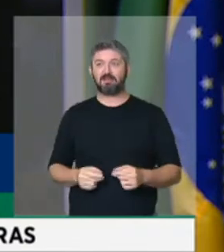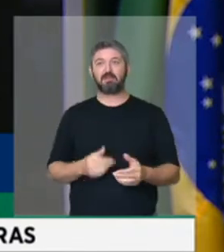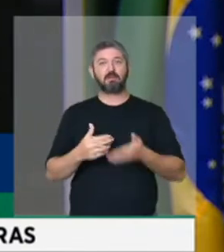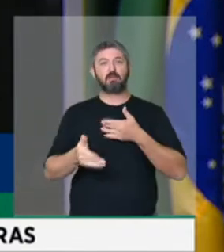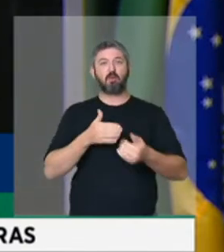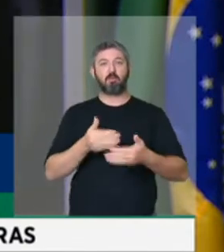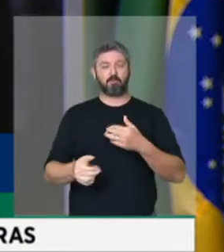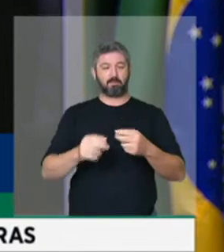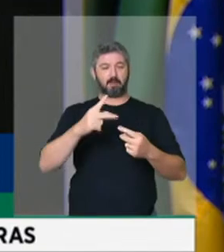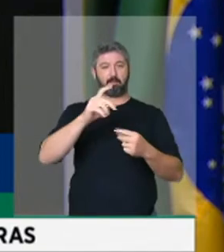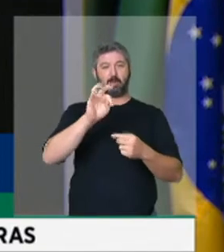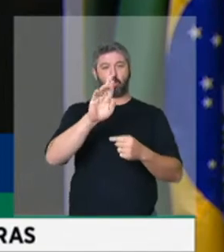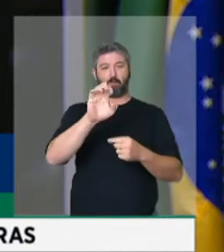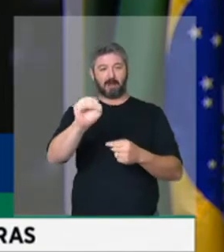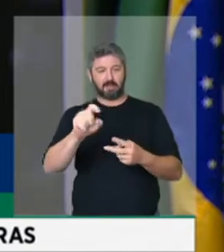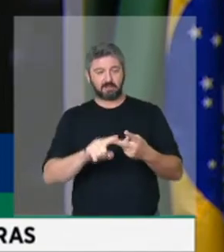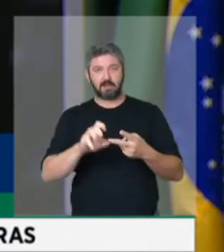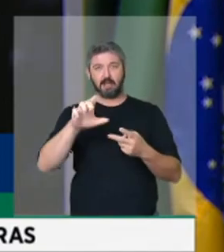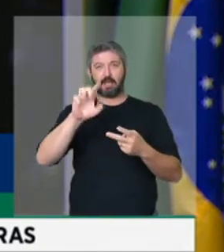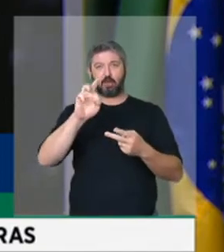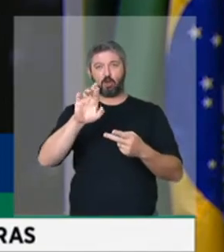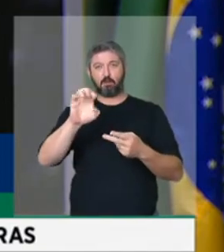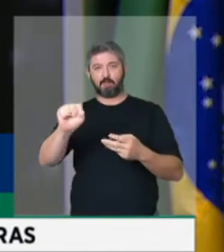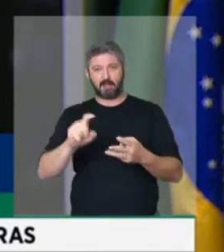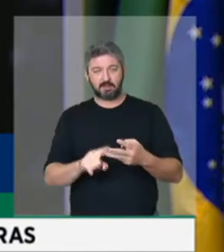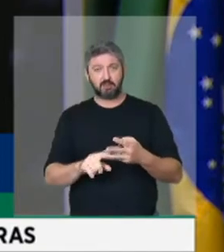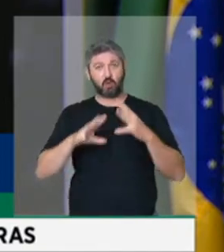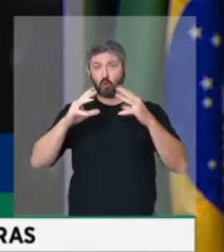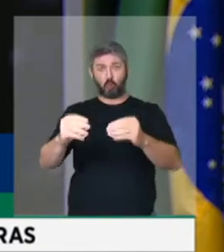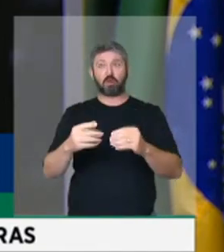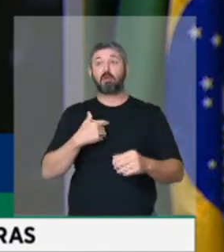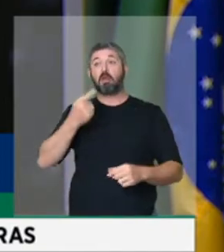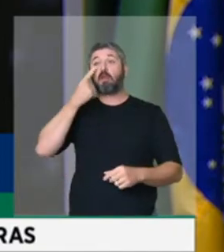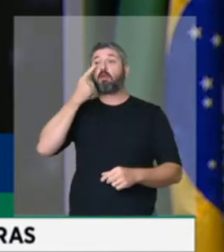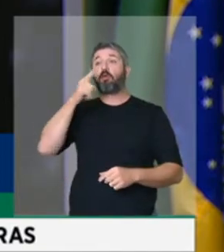ENTÃO O NOVO ORIENTA SIM, RESTABELECENDO A VERDADE, CONTRA ESSE PLV PORQUE SOMOS A FAVOR DA PRIVATIZAÇÃO. E É